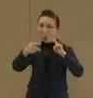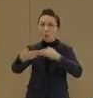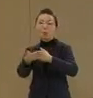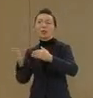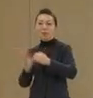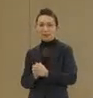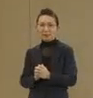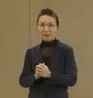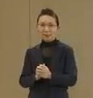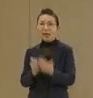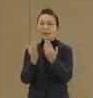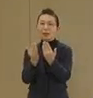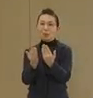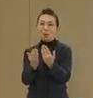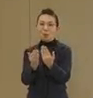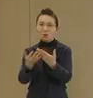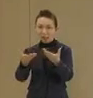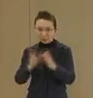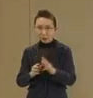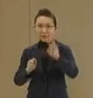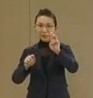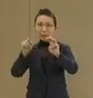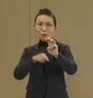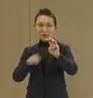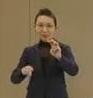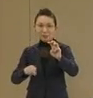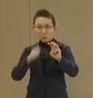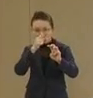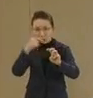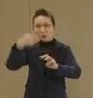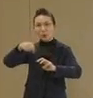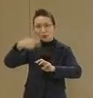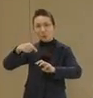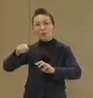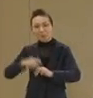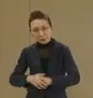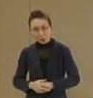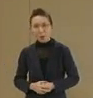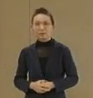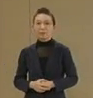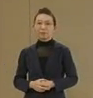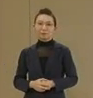30人学級で行き届いた 教育を実現しましょう